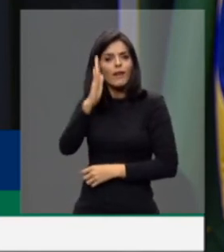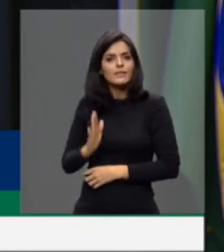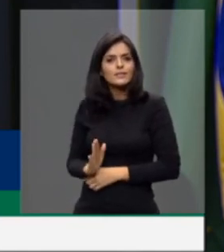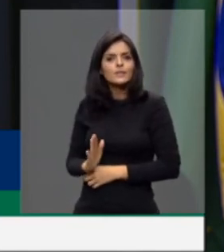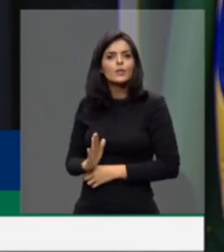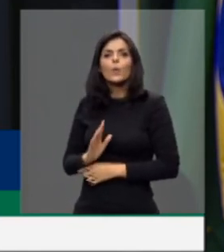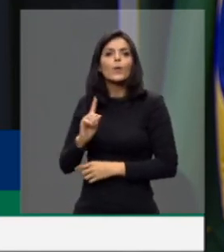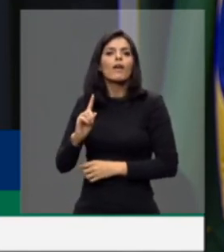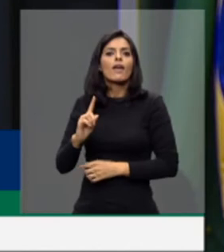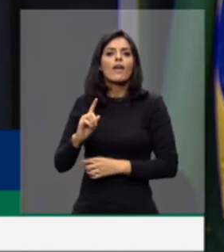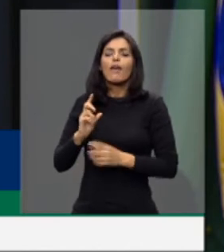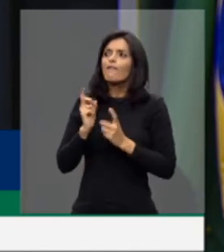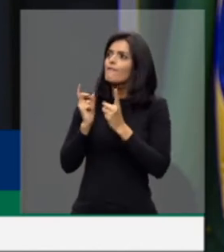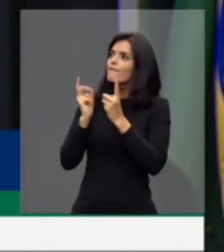GRANDE OPORTUNIDADE TAMBÉM,